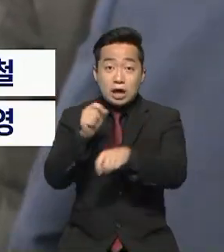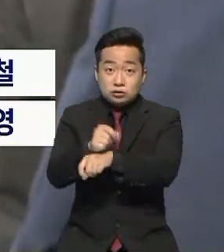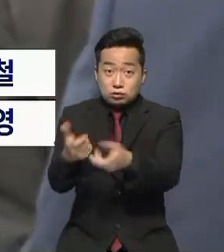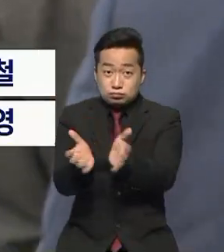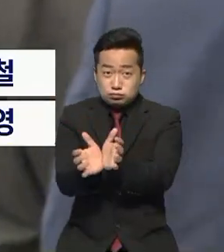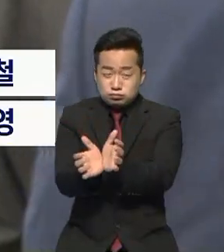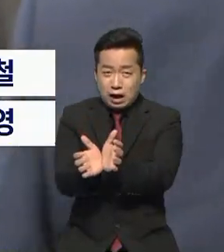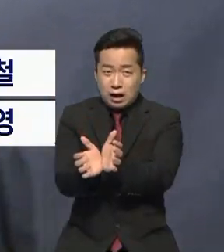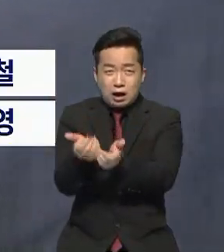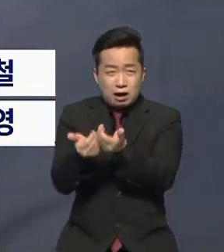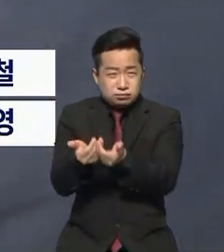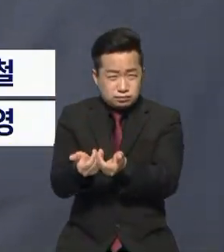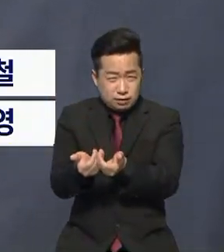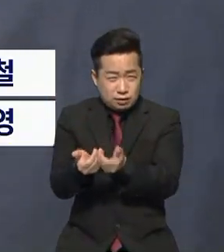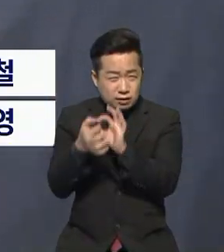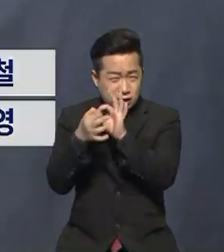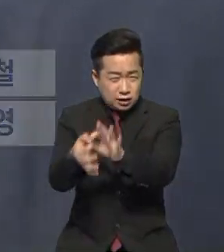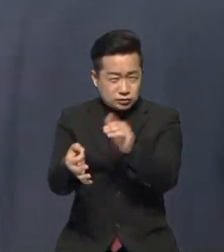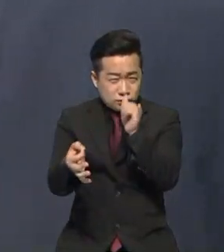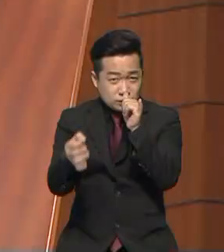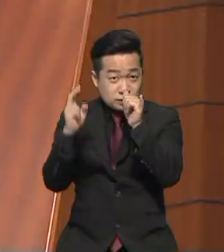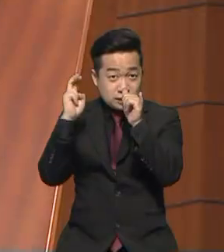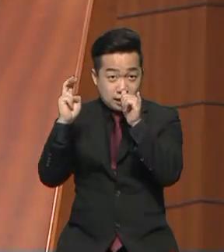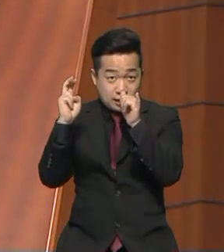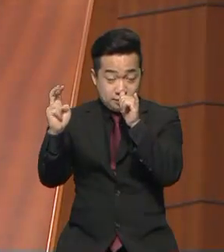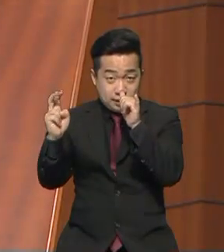불편한 동거는 당분간 이어질 것으로 보입니다. SBS 이한석입니다.